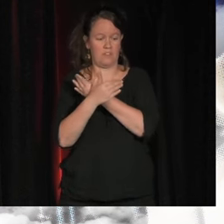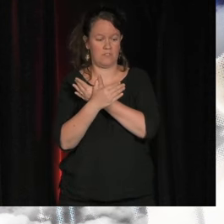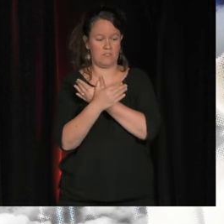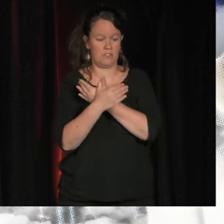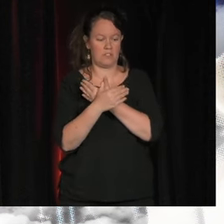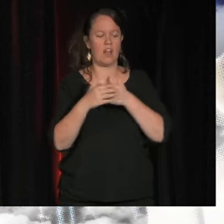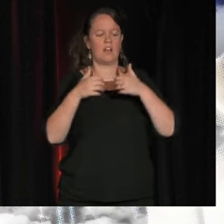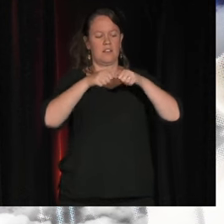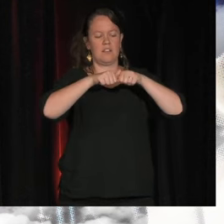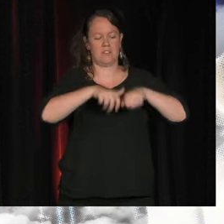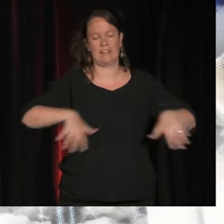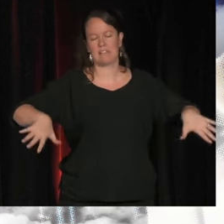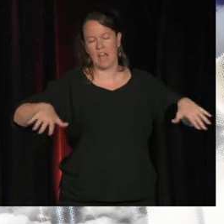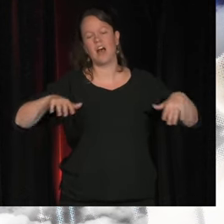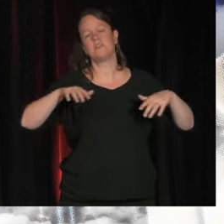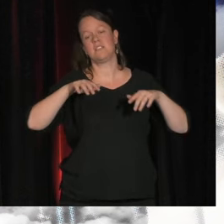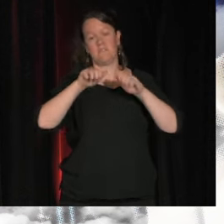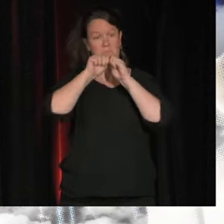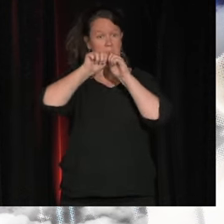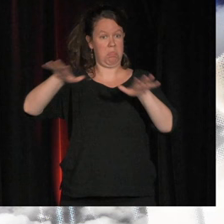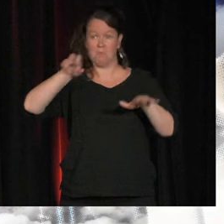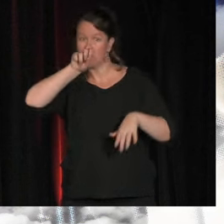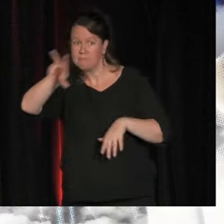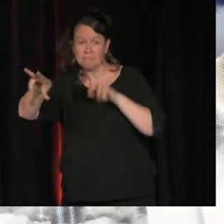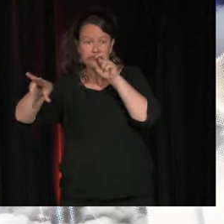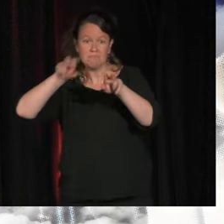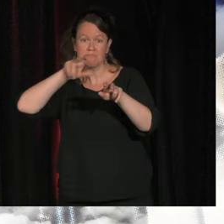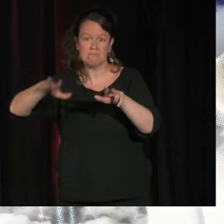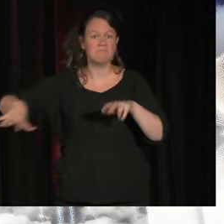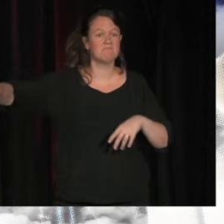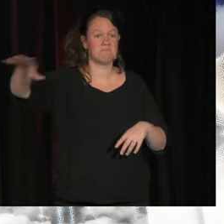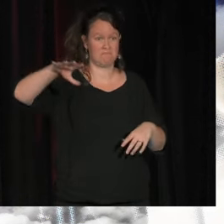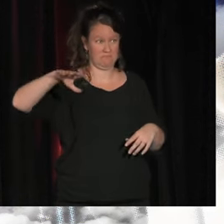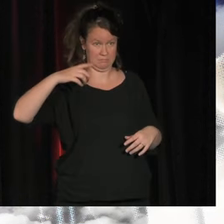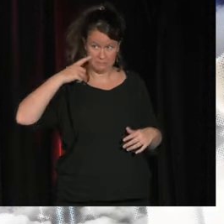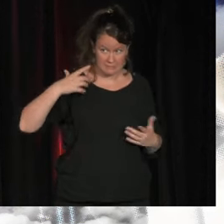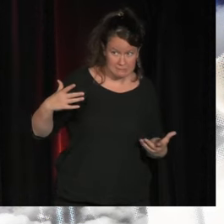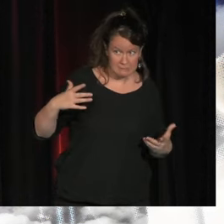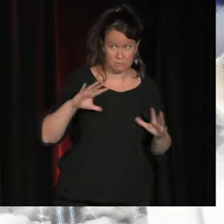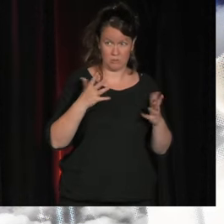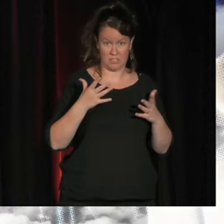du Game Pass ne suivent pas, il est très possible que Microsoft envisage de ralentir vénère sur le jeu vidéo dans les années à venir.